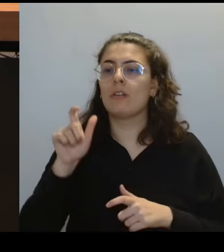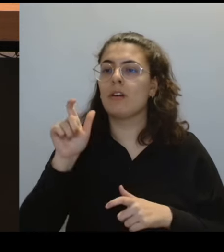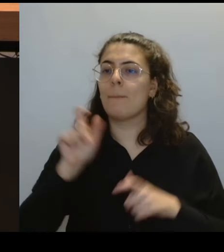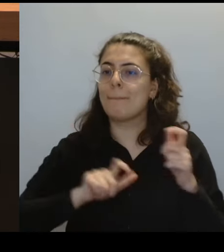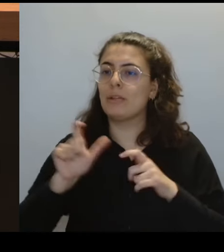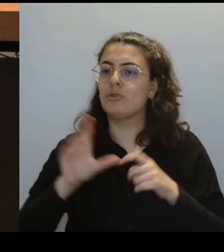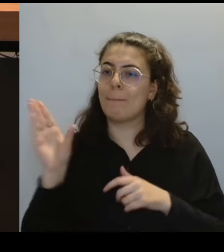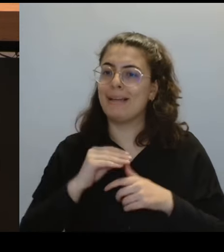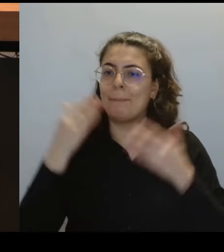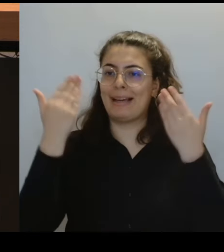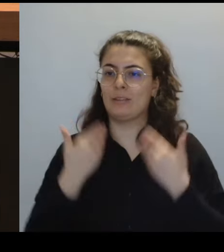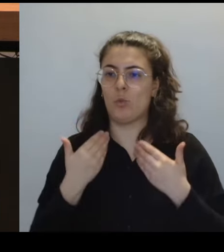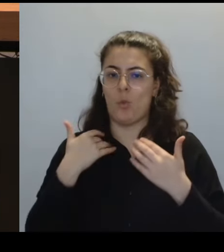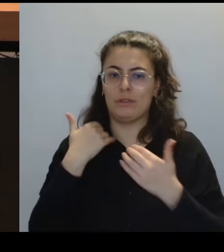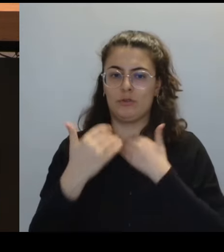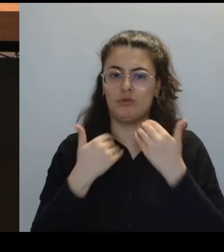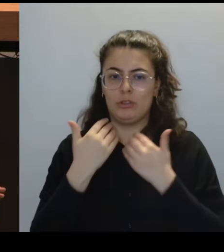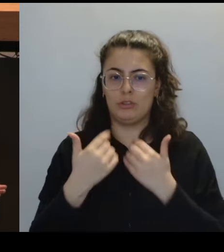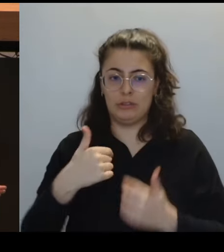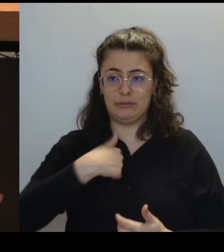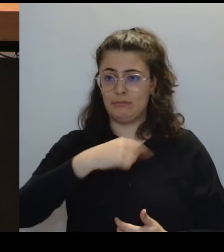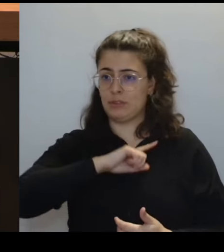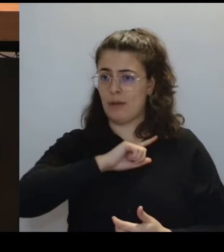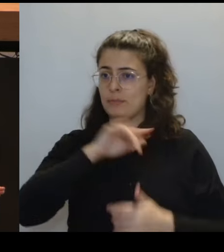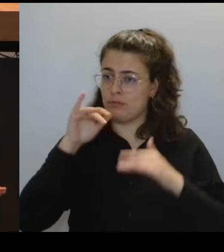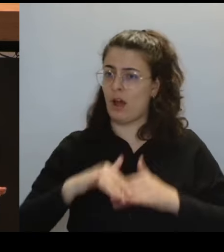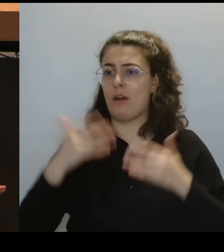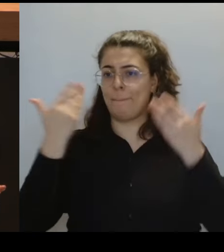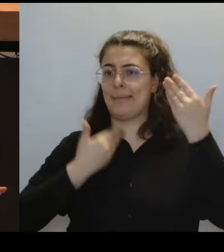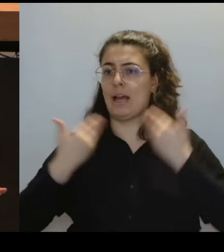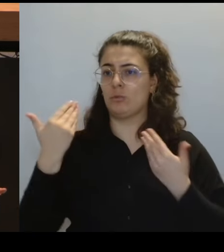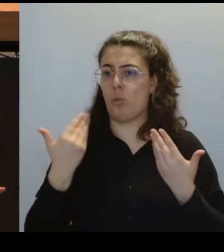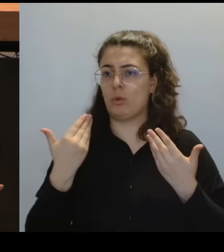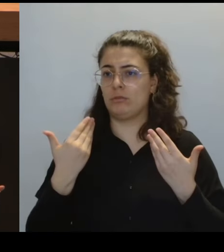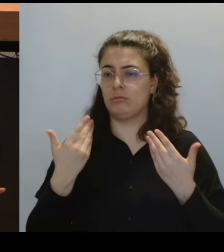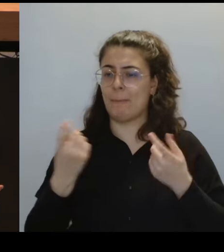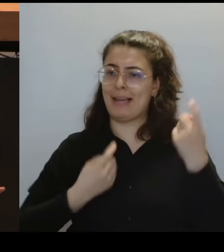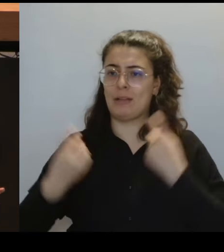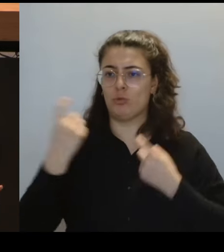Migrationsgeschichte. Und zu einem Thema losgelöst von Parteipolitik